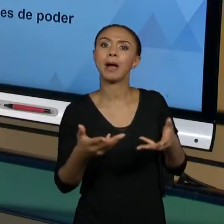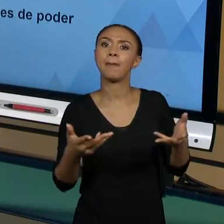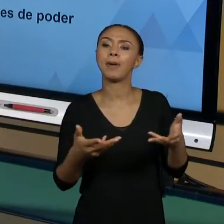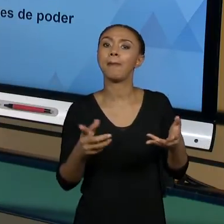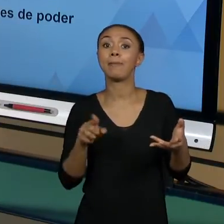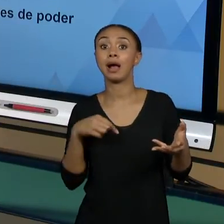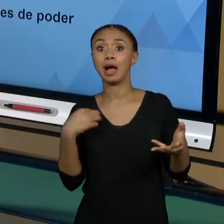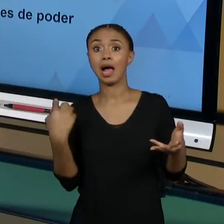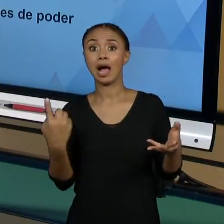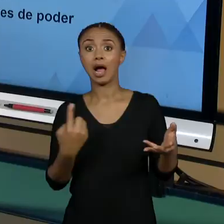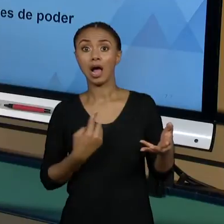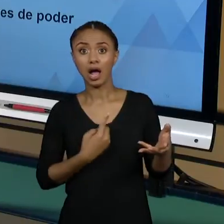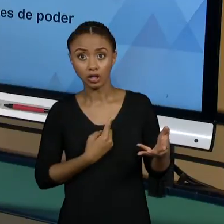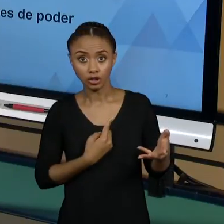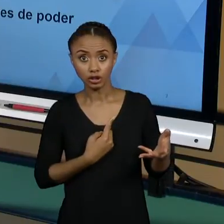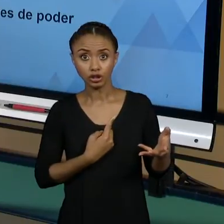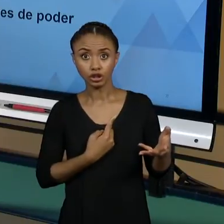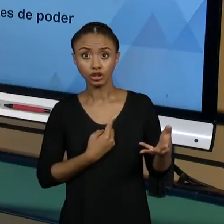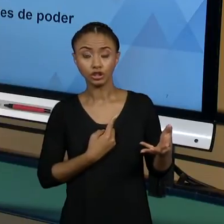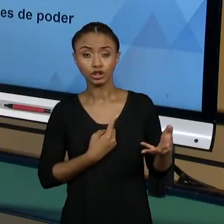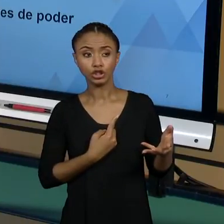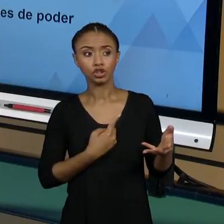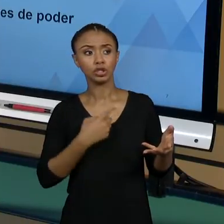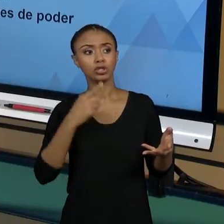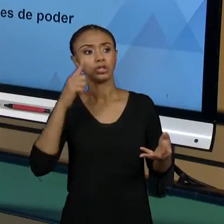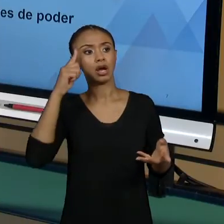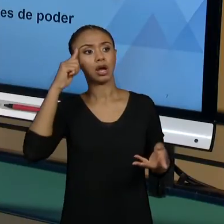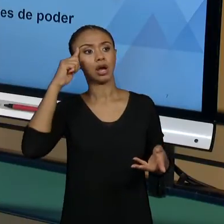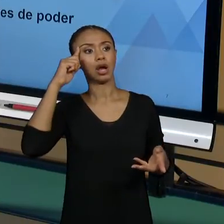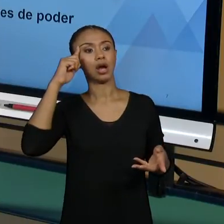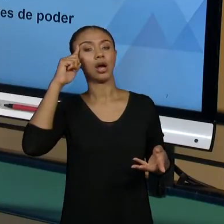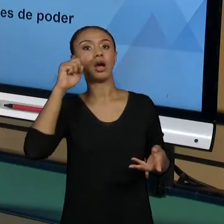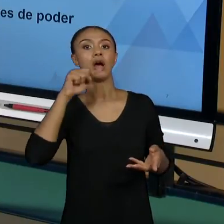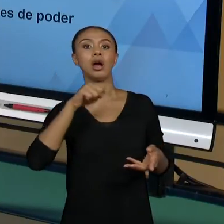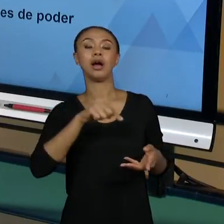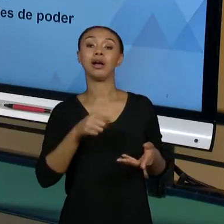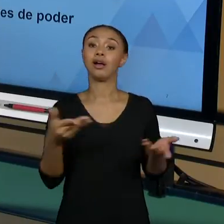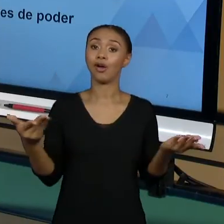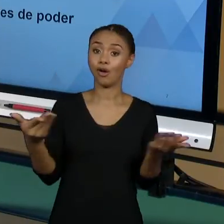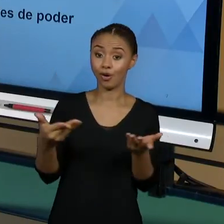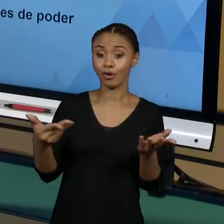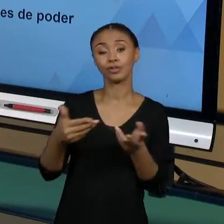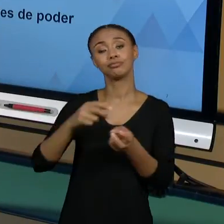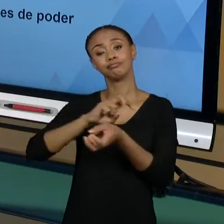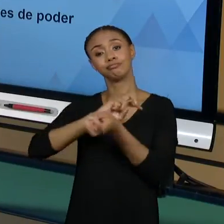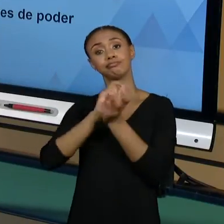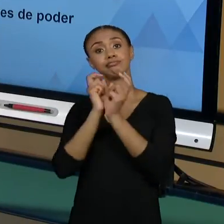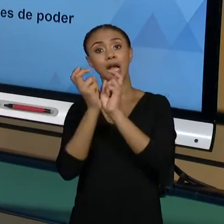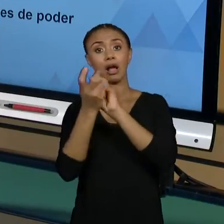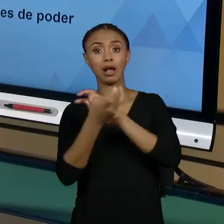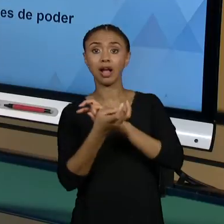CORPORAL CAPOEIRA. E A CAPOEIRA, HOJE, ELA É TRATADA COMO UM SÍMBOLO BRASILEIRO...